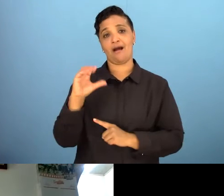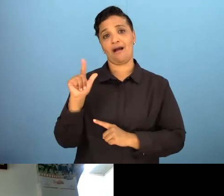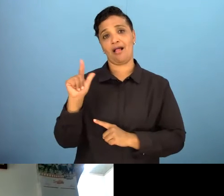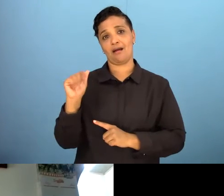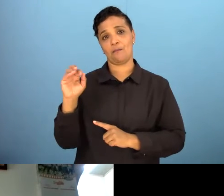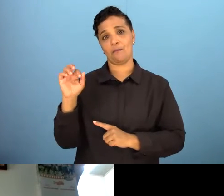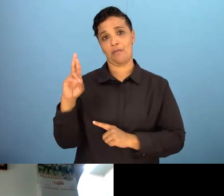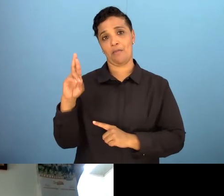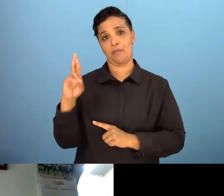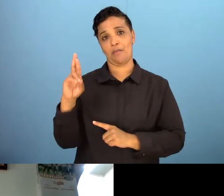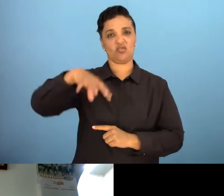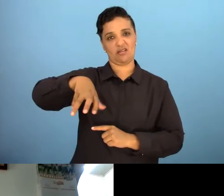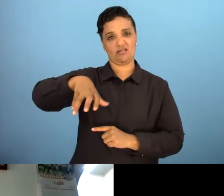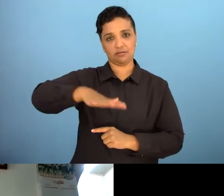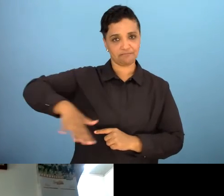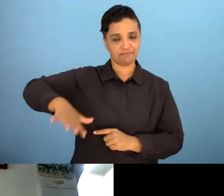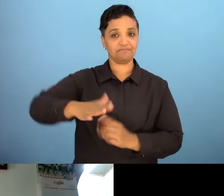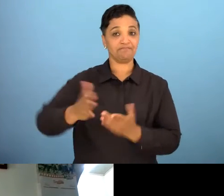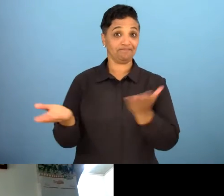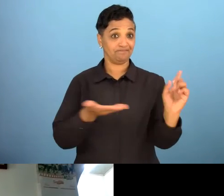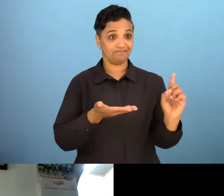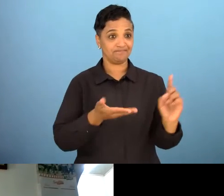Él es el subdirector de relaciones externas y asociaciones en la universidad de calibre